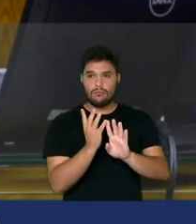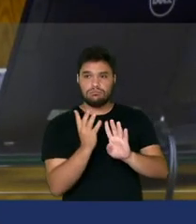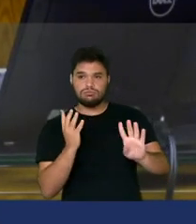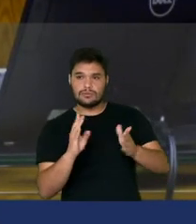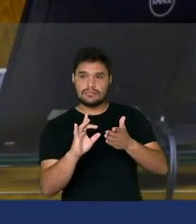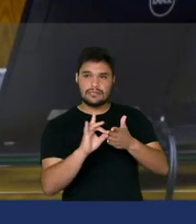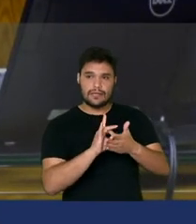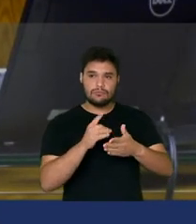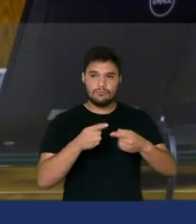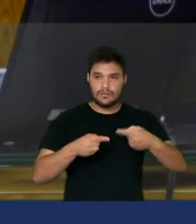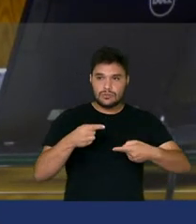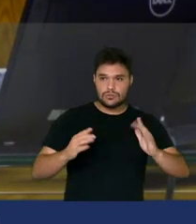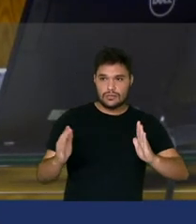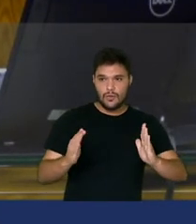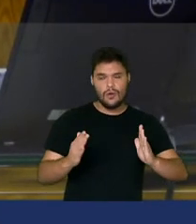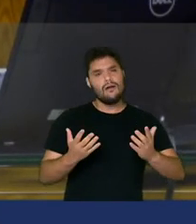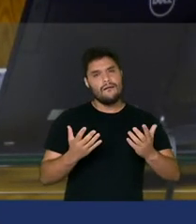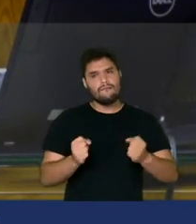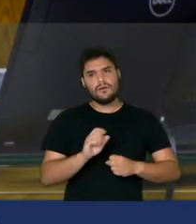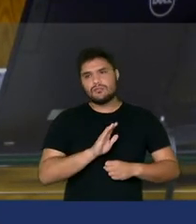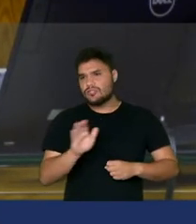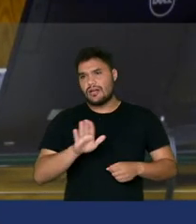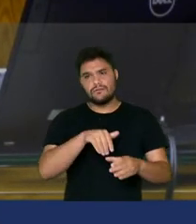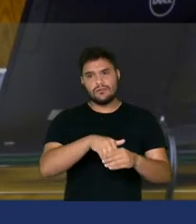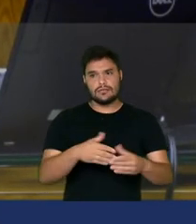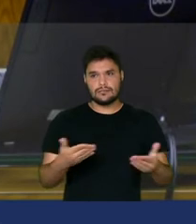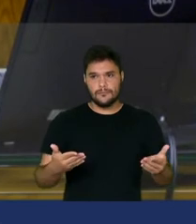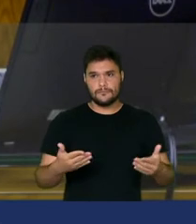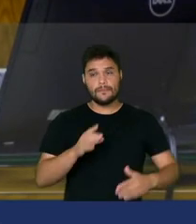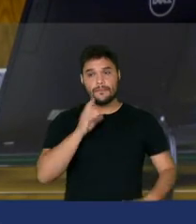[DEP. ELI BORGES]: -- [PRESIDENTE]: EU QUERO FAZER UM APELO AOS INSCRITOS NA DISCUSSÃO PARA QUE A GENTE